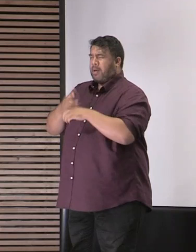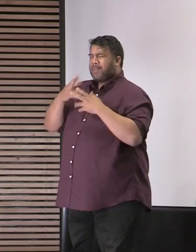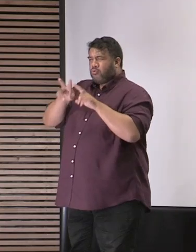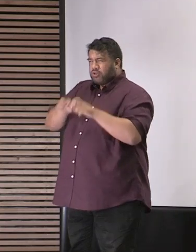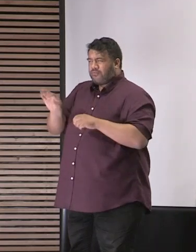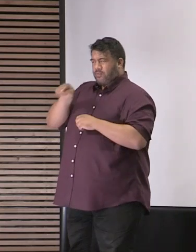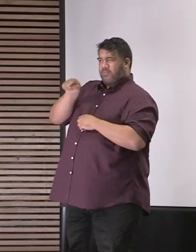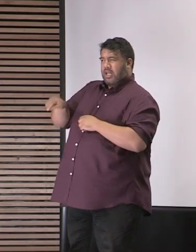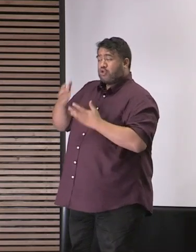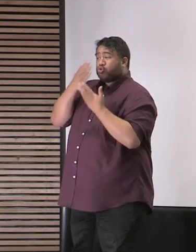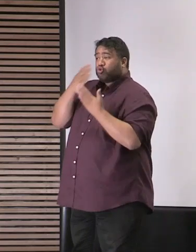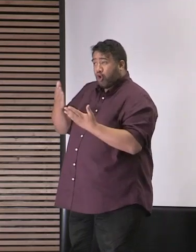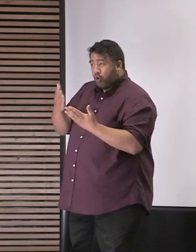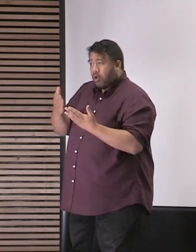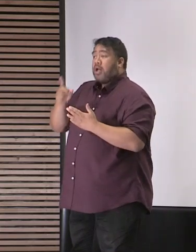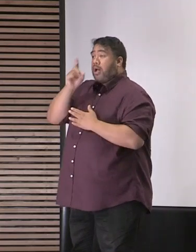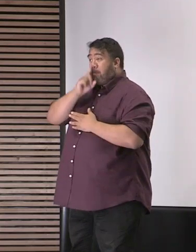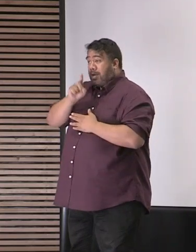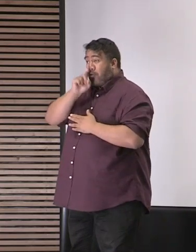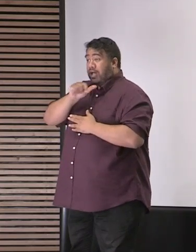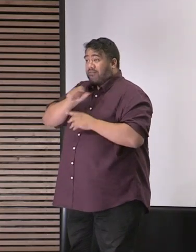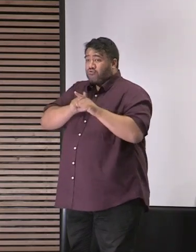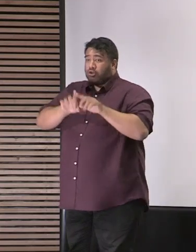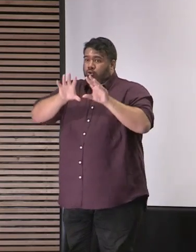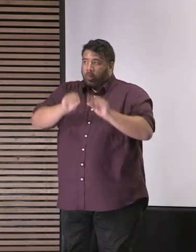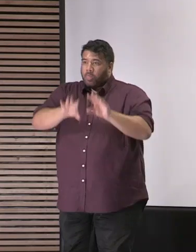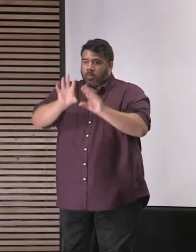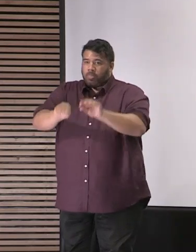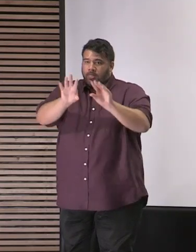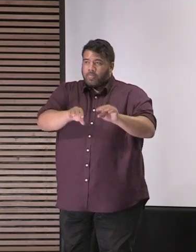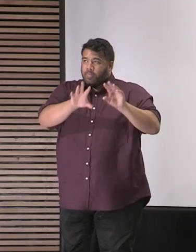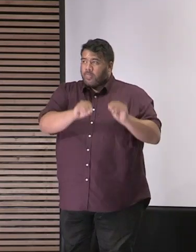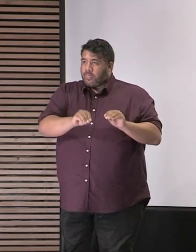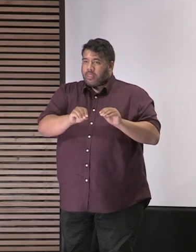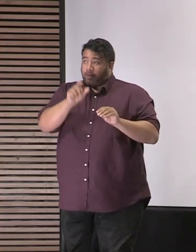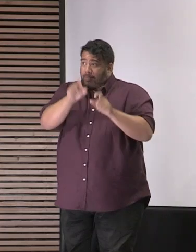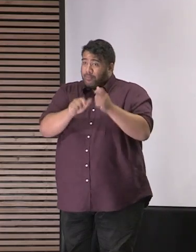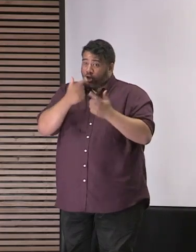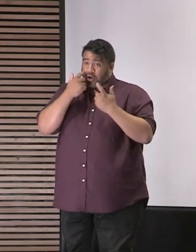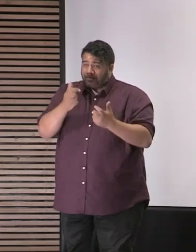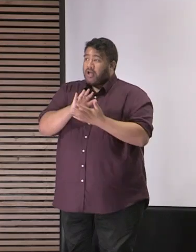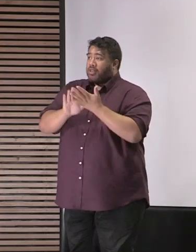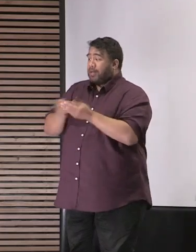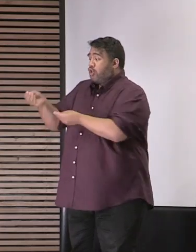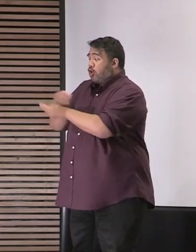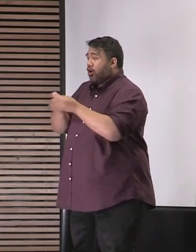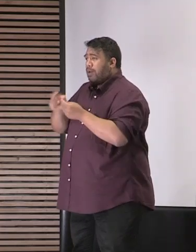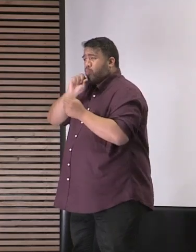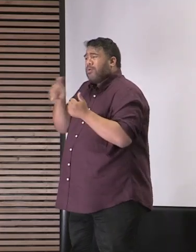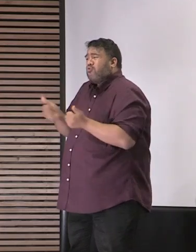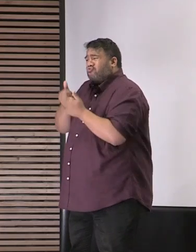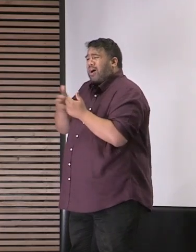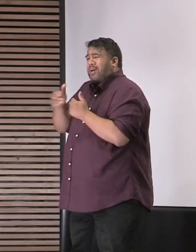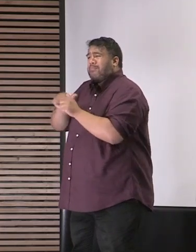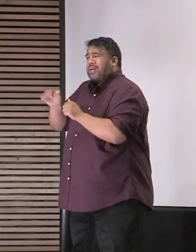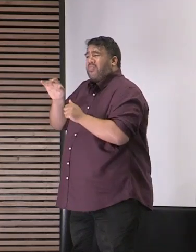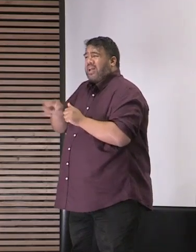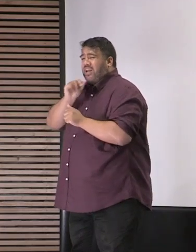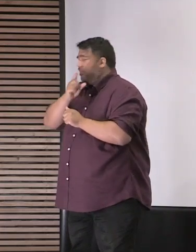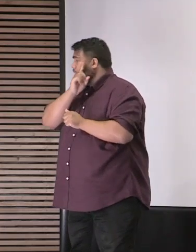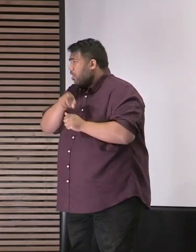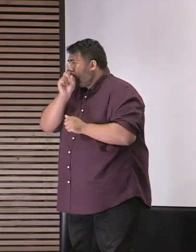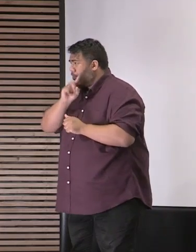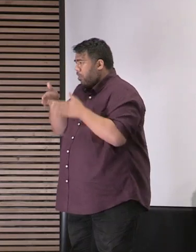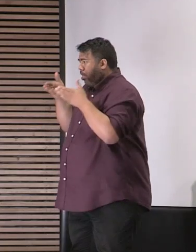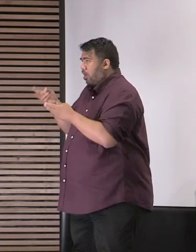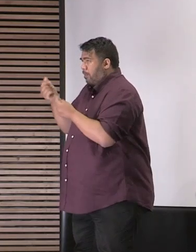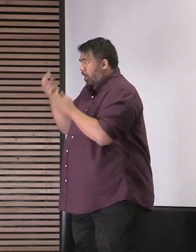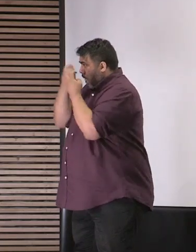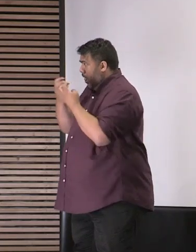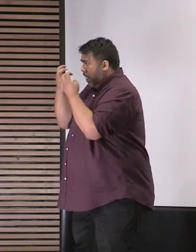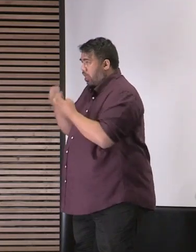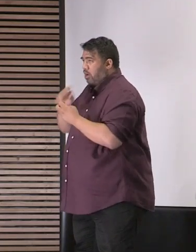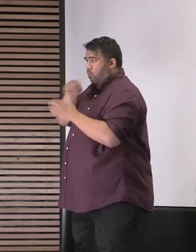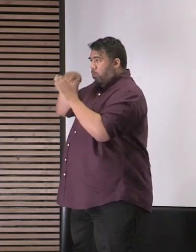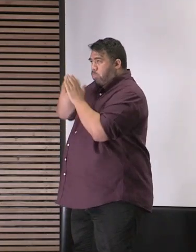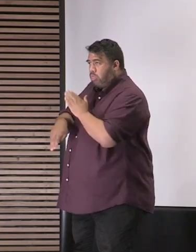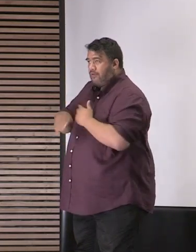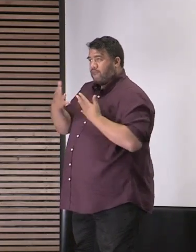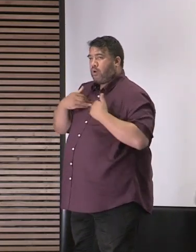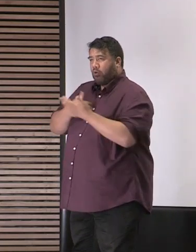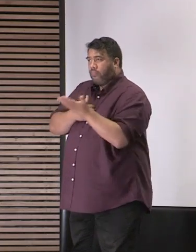ejemplo, la gripe española de